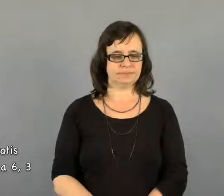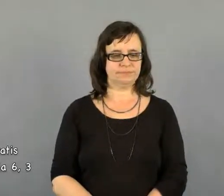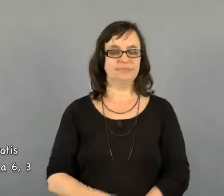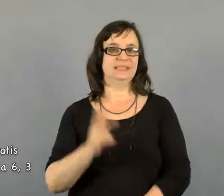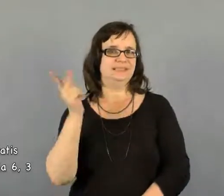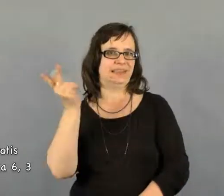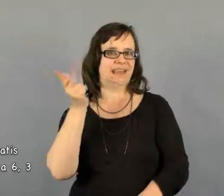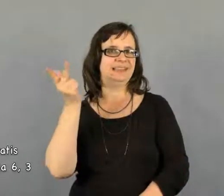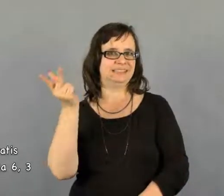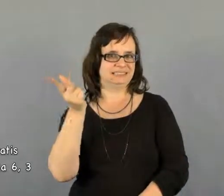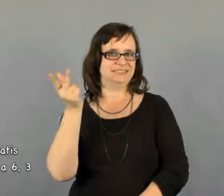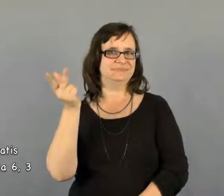Trinitatis-Fest